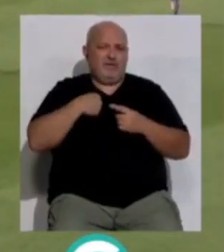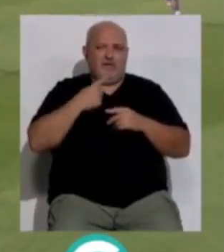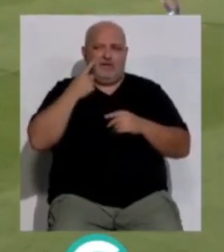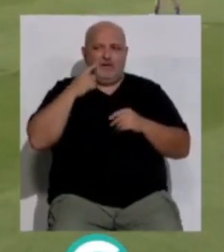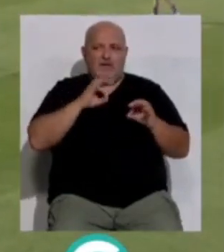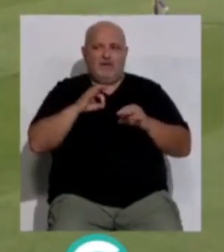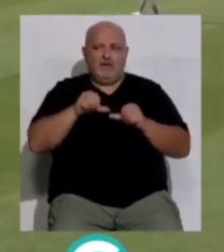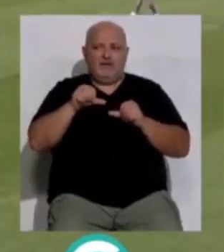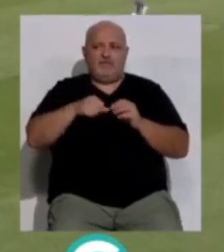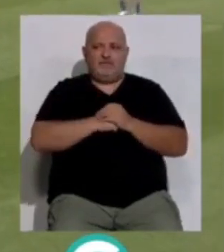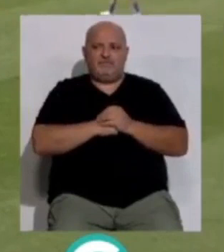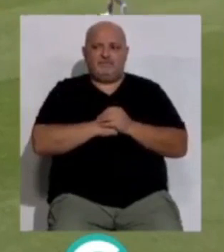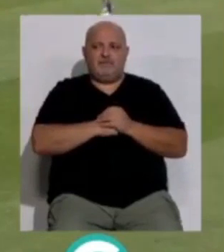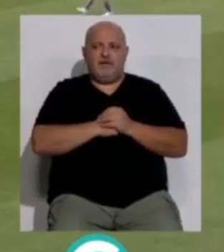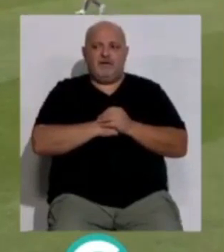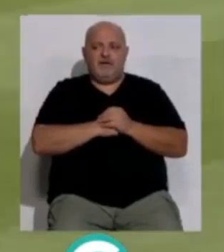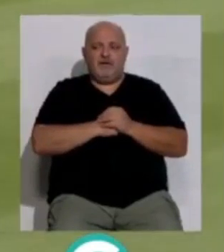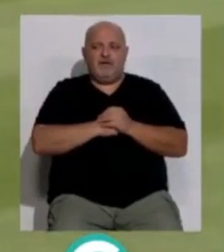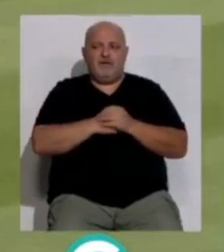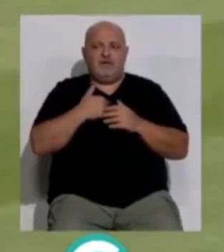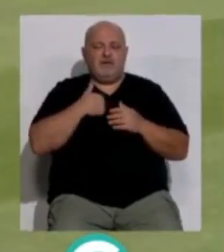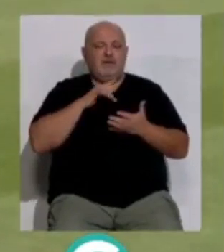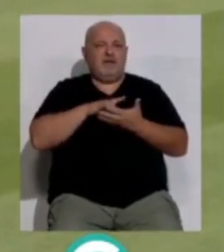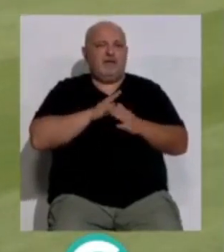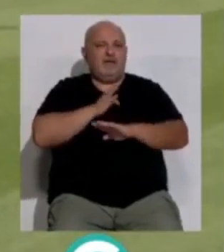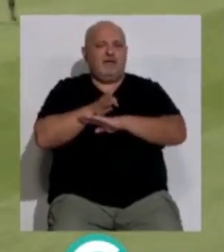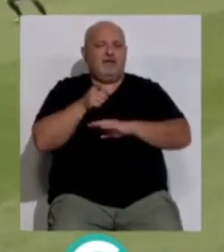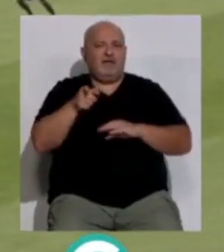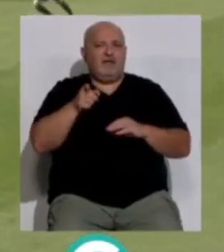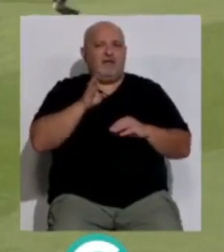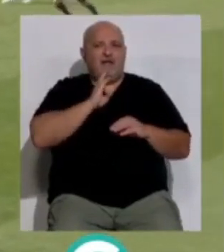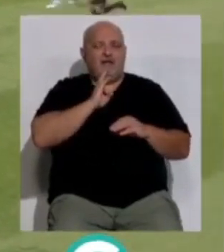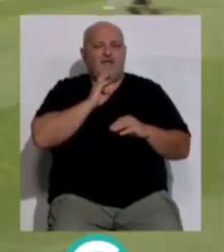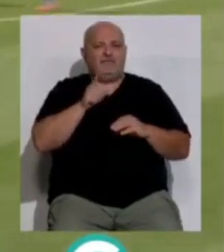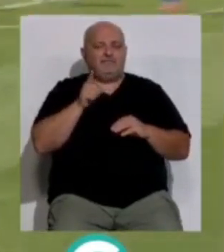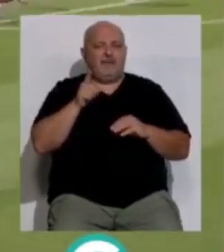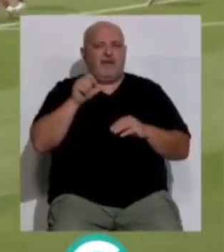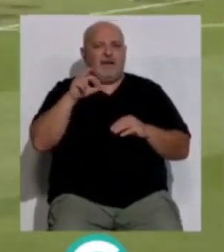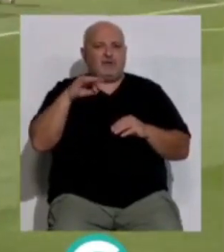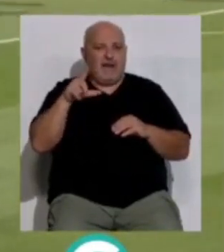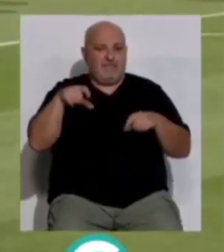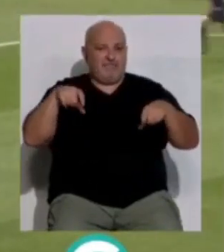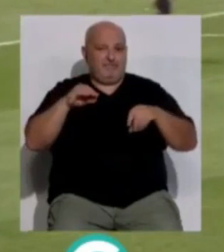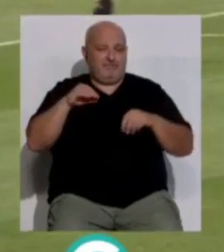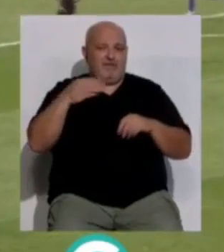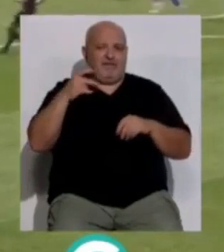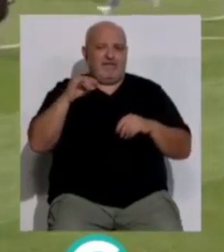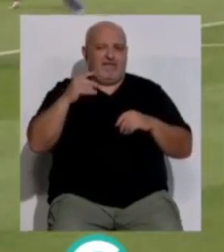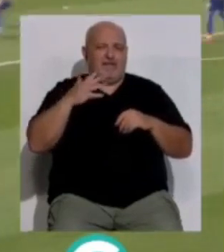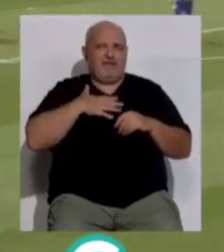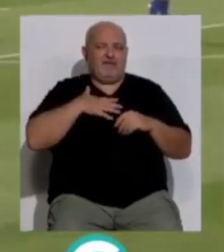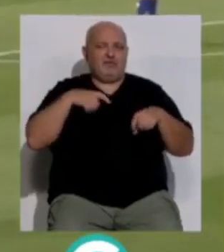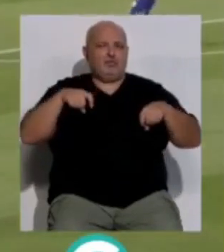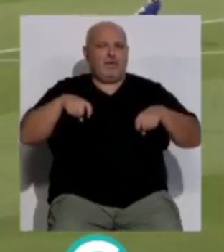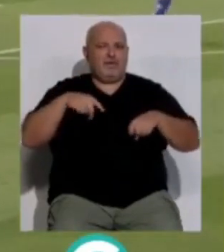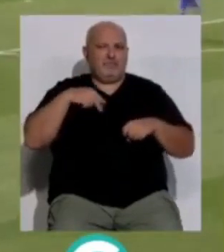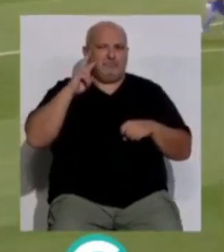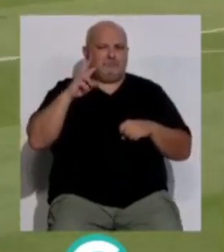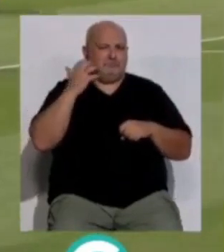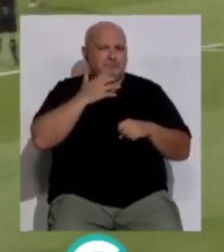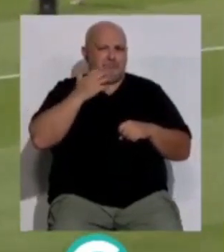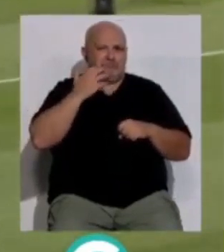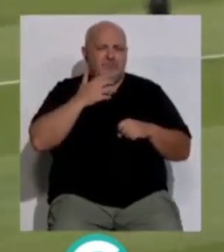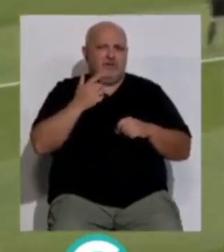listo para cualquier emergencia yo cuando iba al rosal y veía Bastida de suplente ya me ponía de